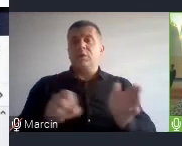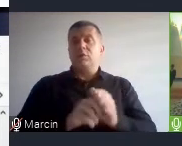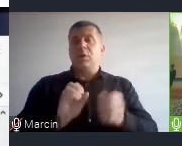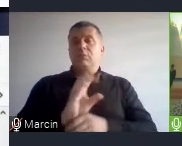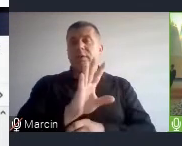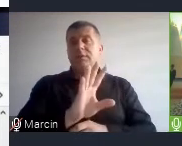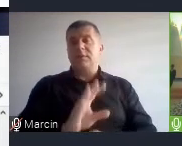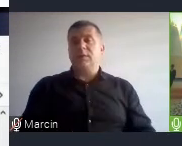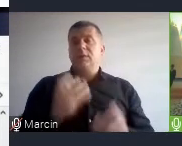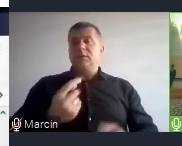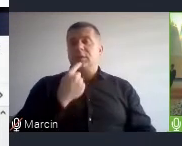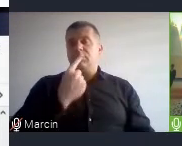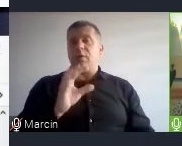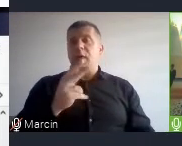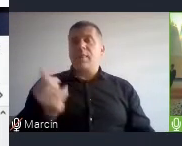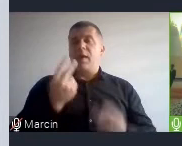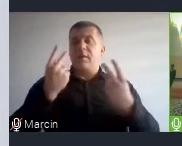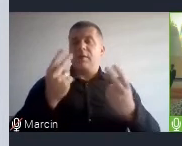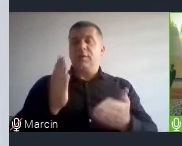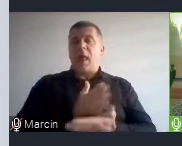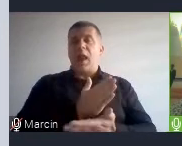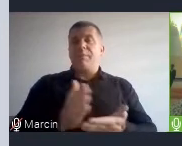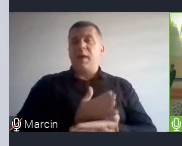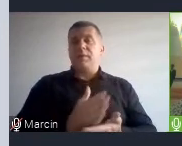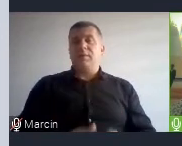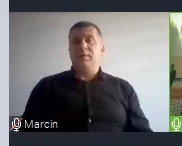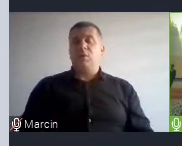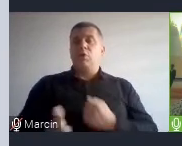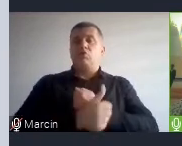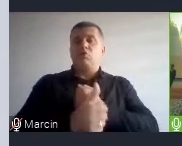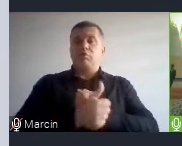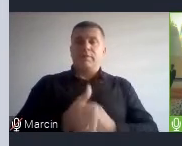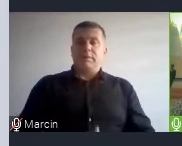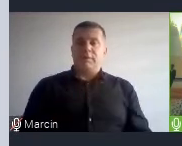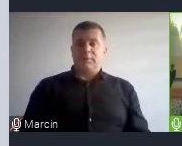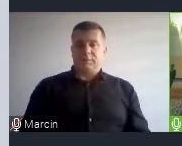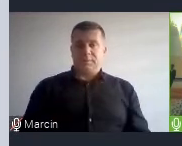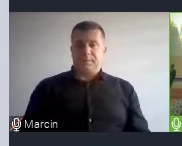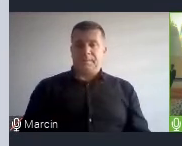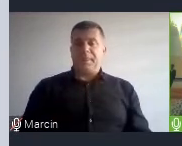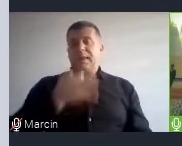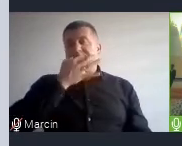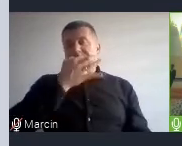W prezentacji chce powiedzieć o tych najważniejszych elementach dokumentacji, o elementach zapytania,